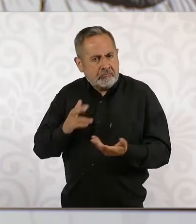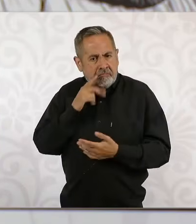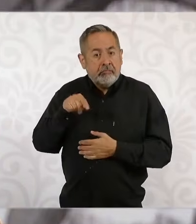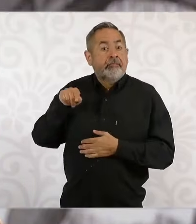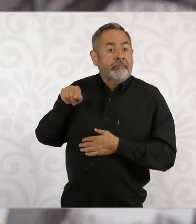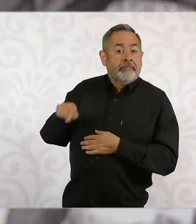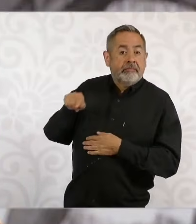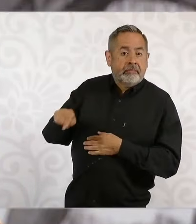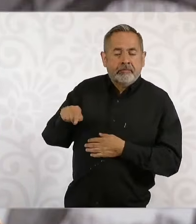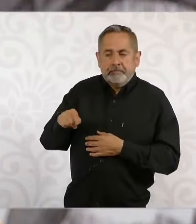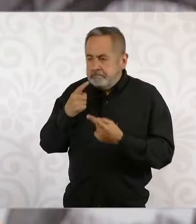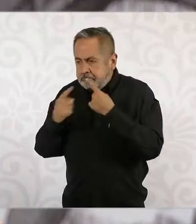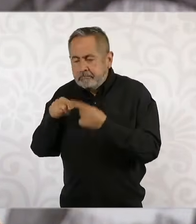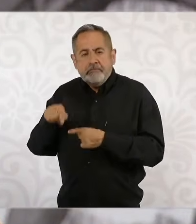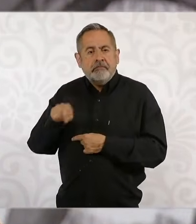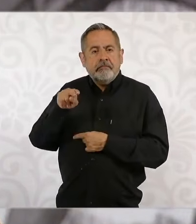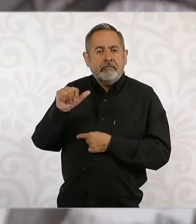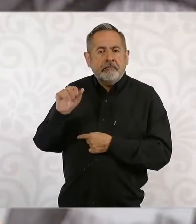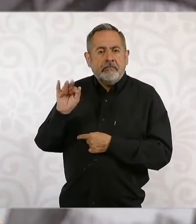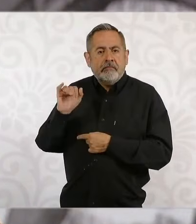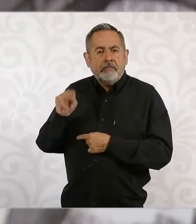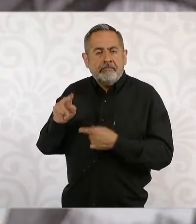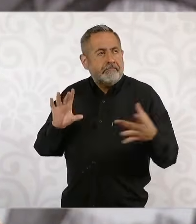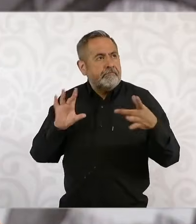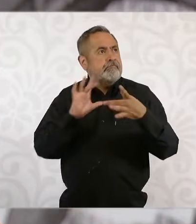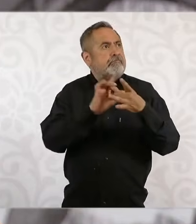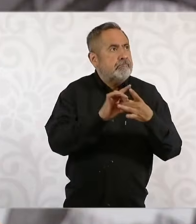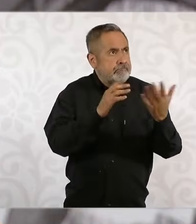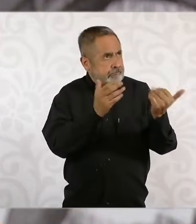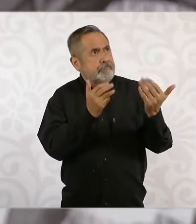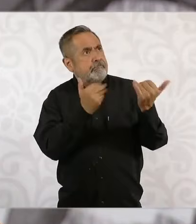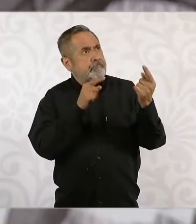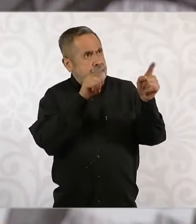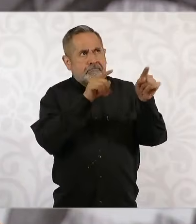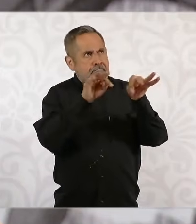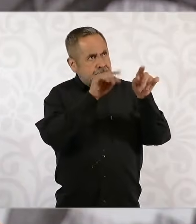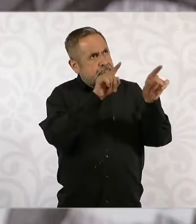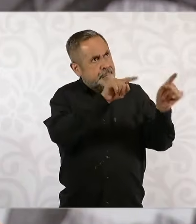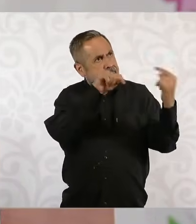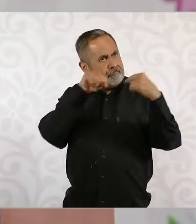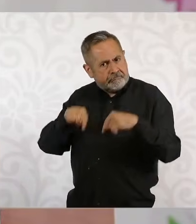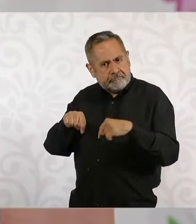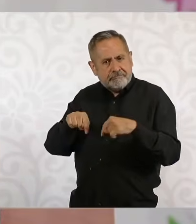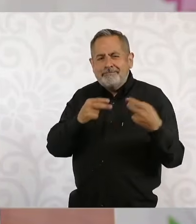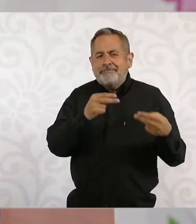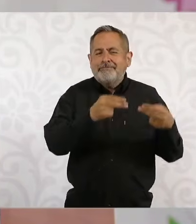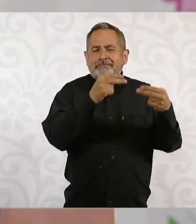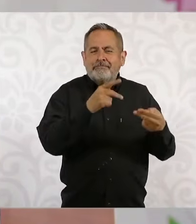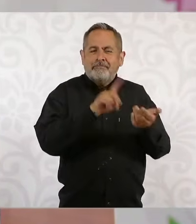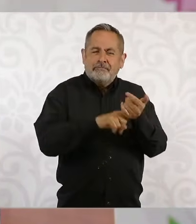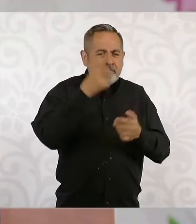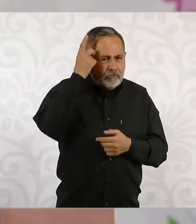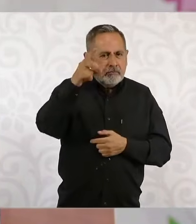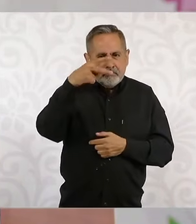financiera que permitan que pueda haber inversión en México pues de muchas empresas exitosas que se